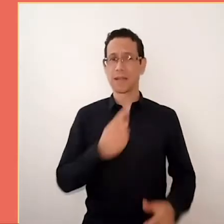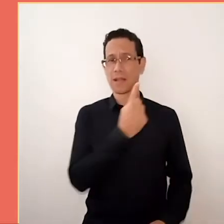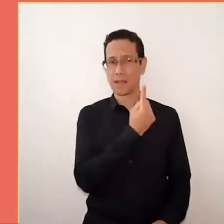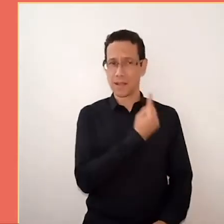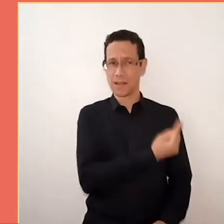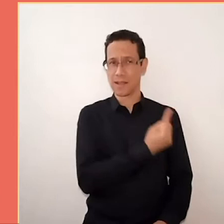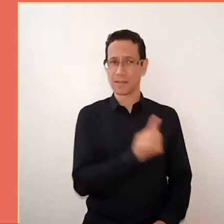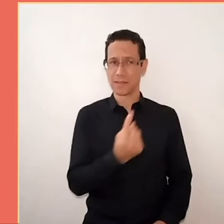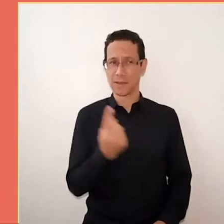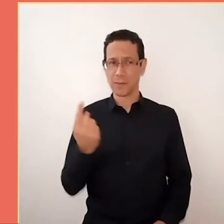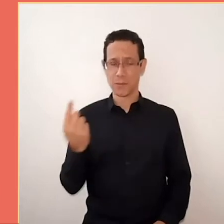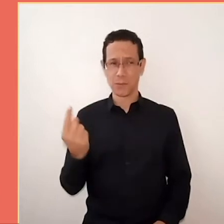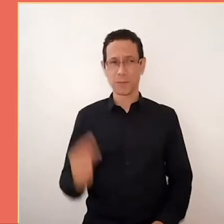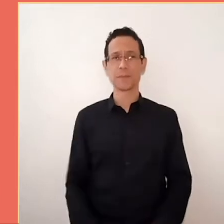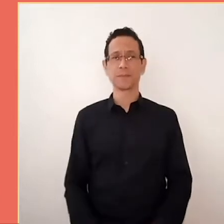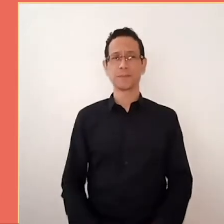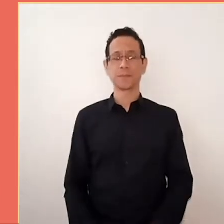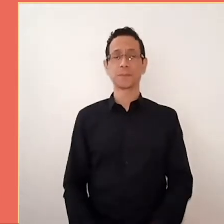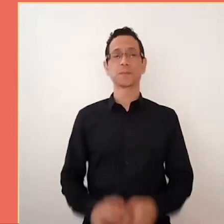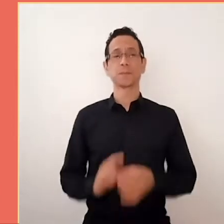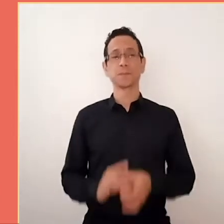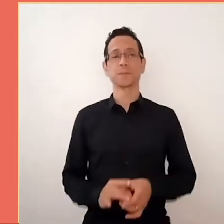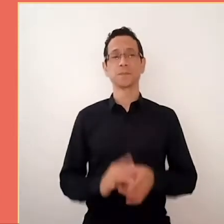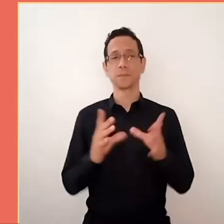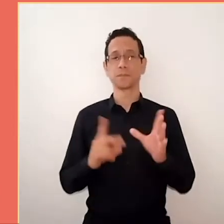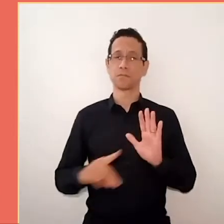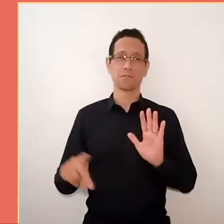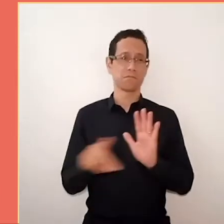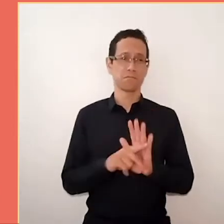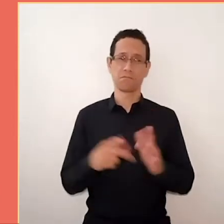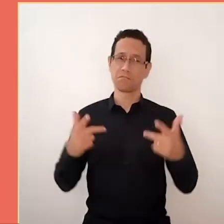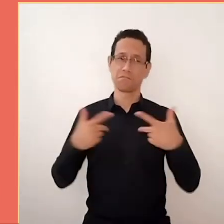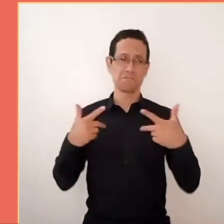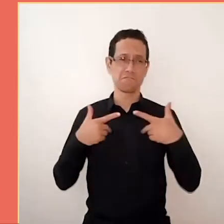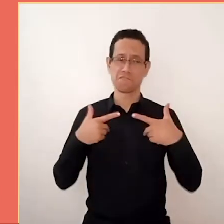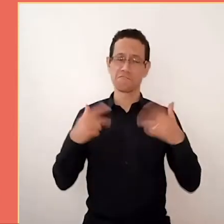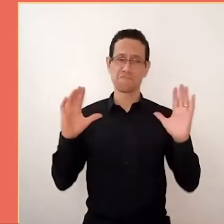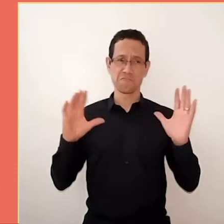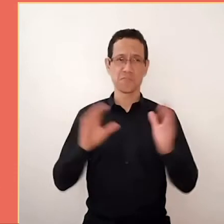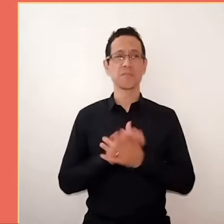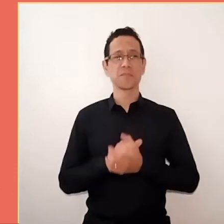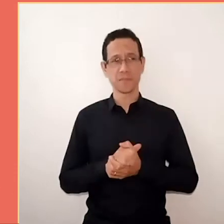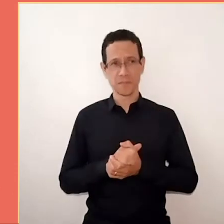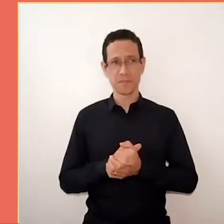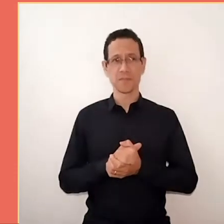vai se libertar na sua própria direção. E não… -Talvez…